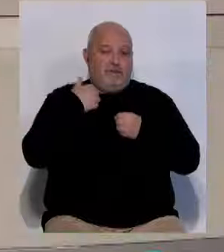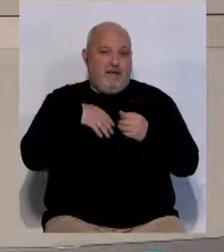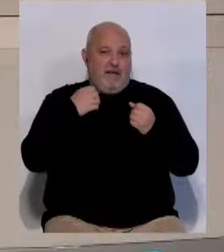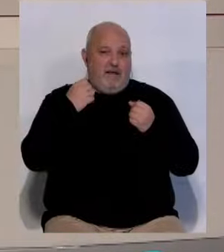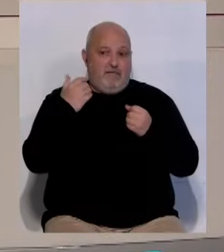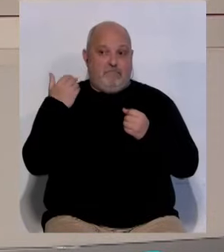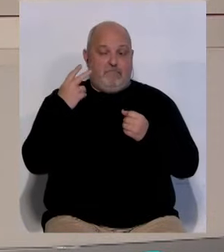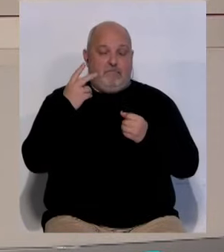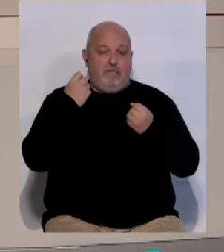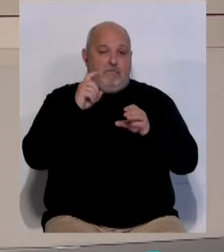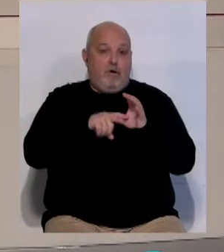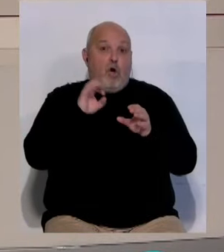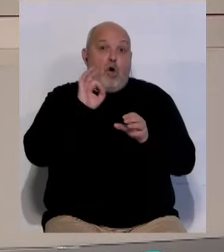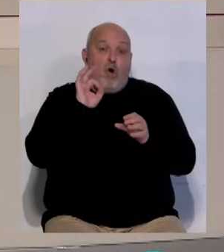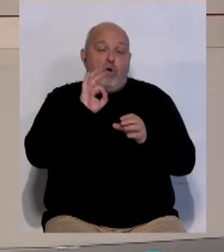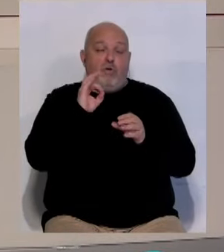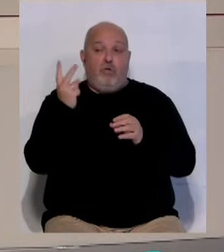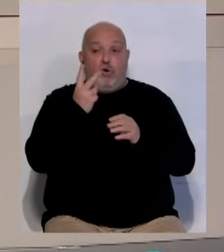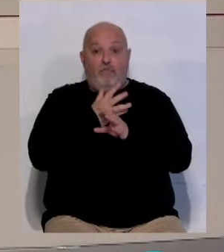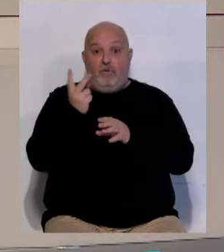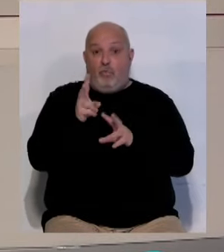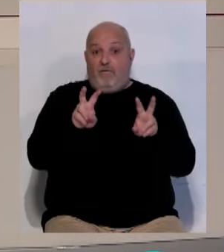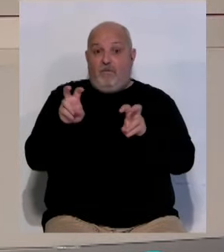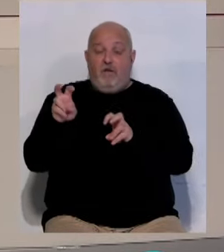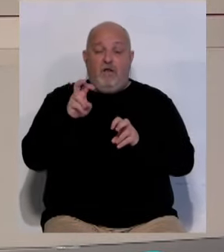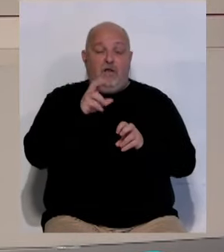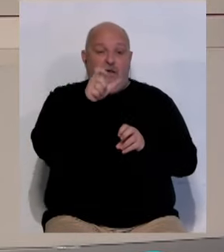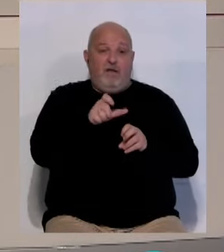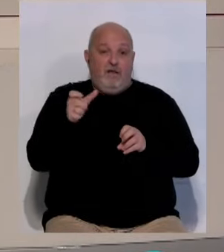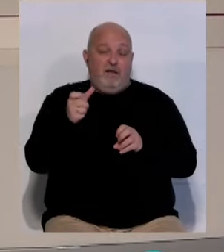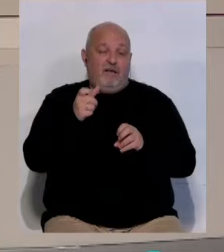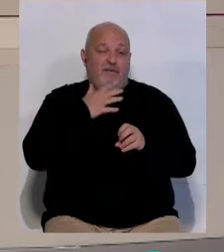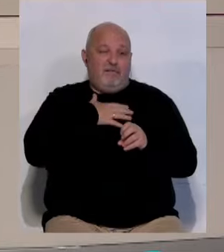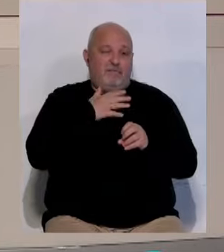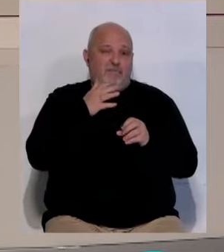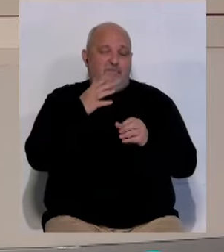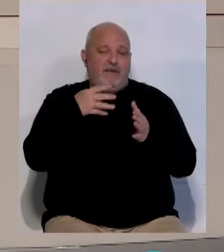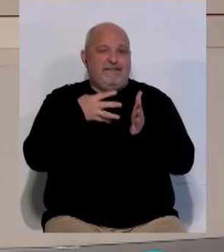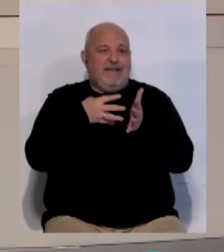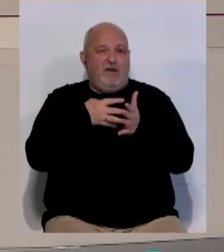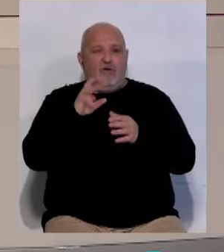para Mauricio pelegrino y si ambos futbolistas tanto el malí como el Internacional sirio osou